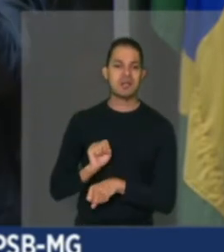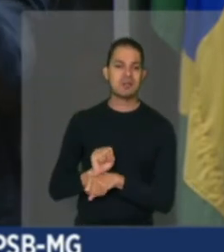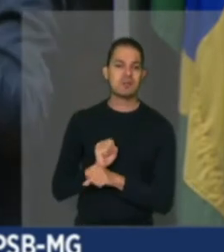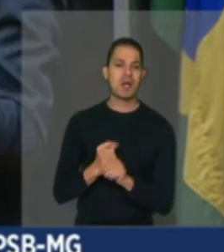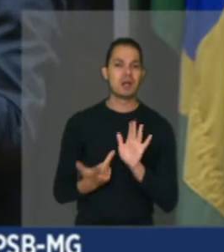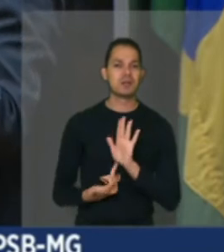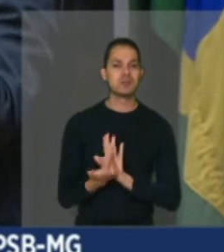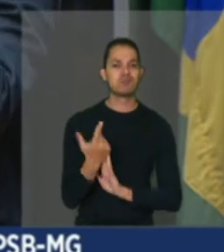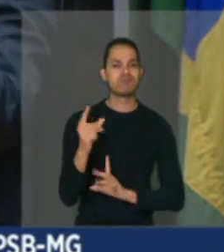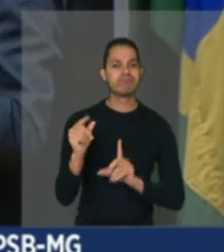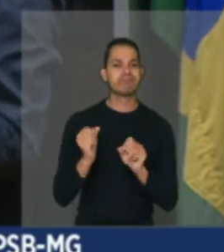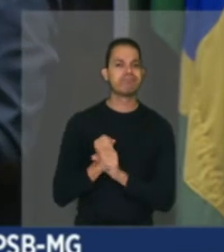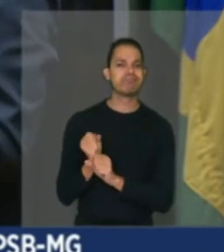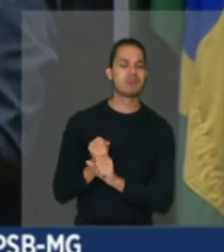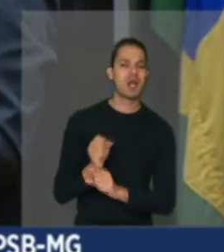ZERAR ESSA FILA. MUITO OBRIGADO SENHOR PRESIDENTE, SE